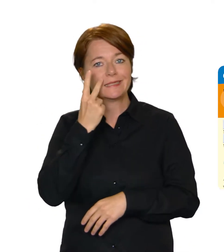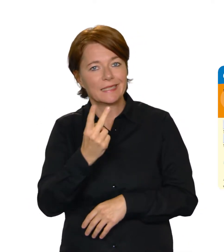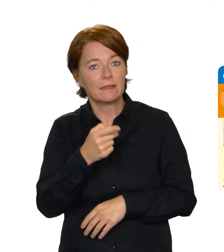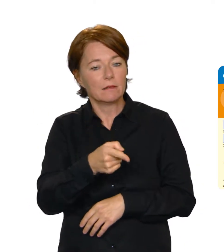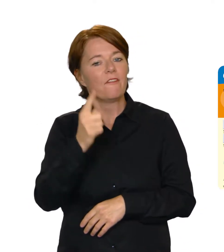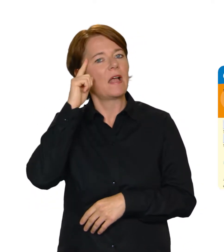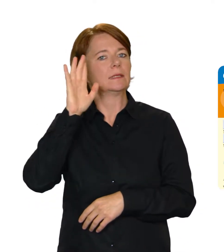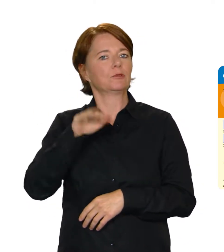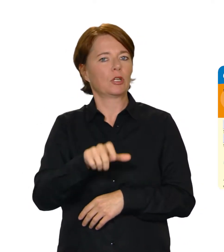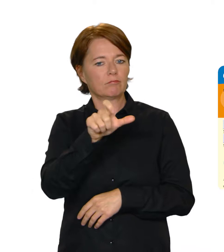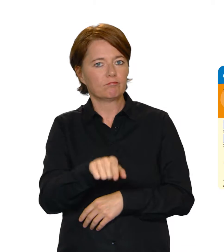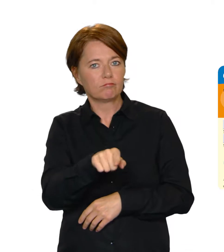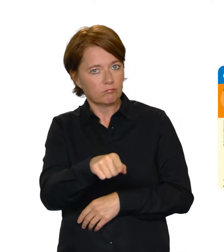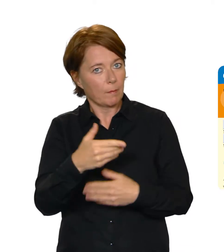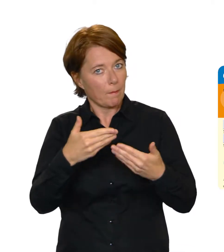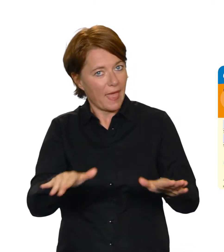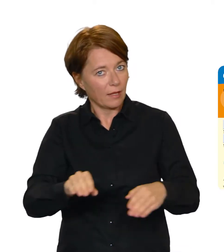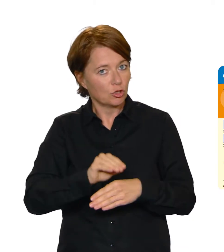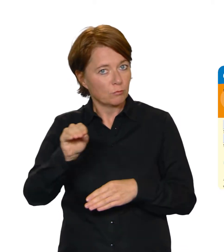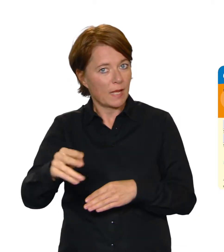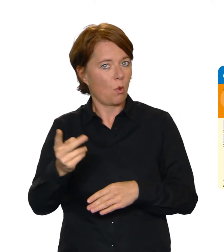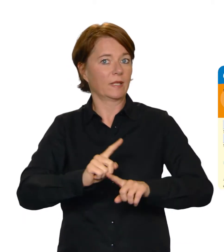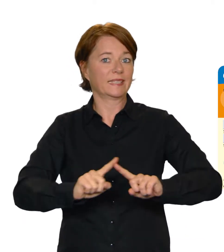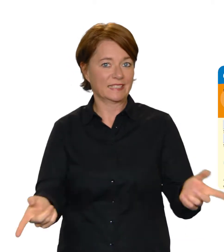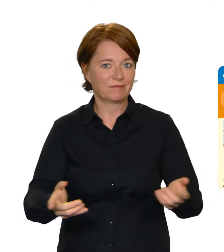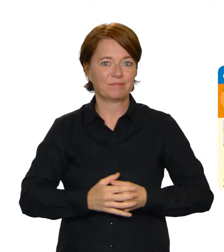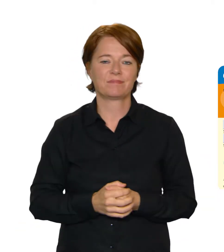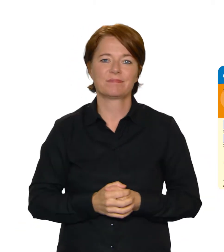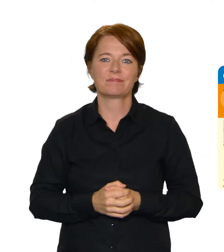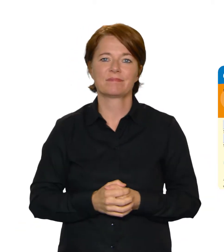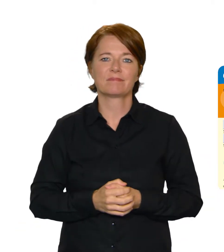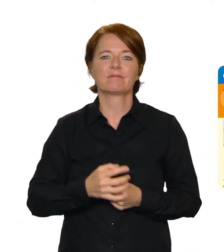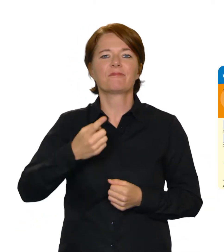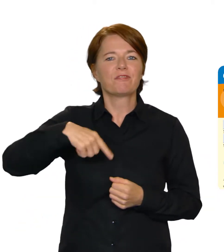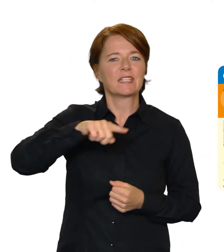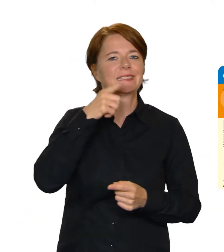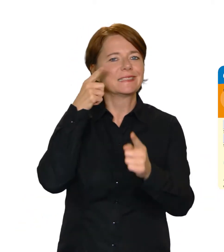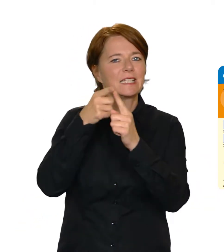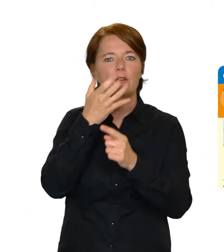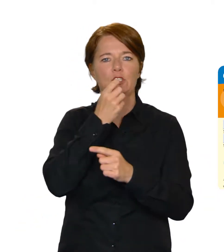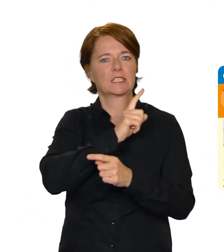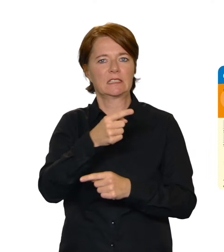sofort sehen, ob man Organe spenden möchte oder nicht. Wir möchten,